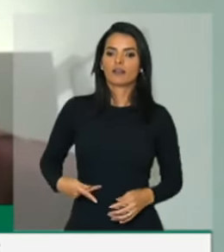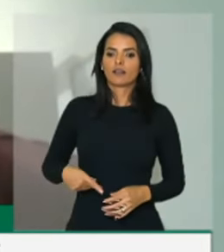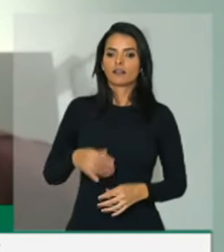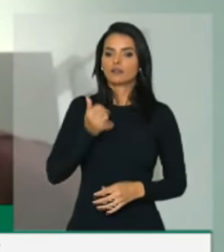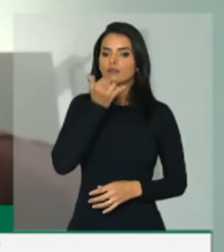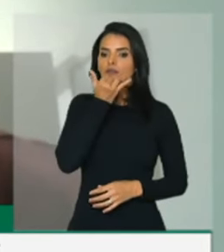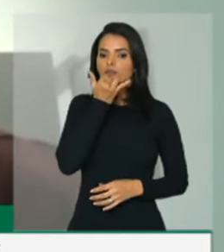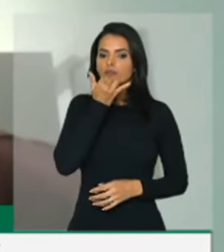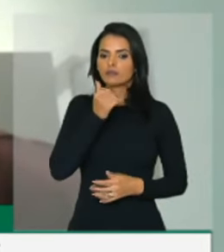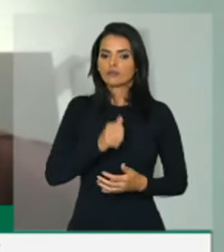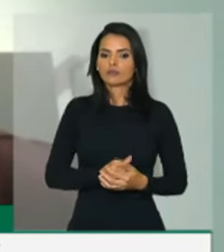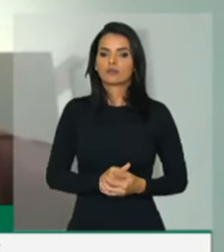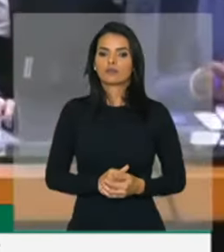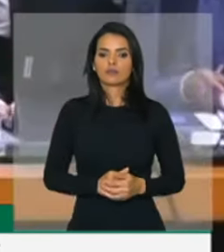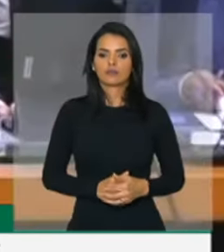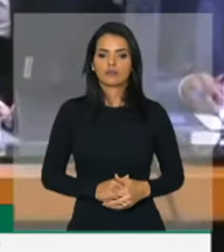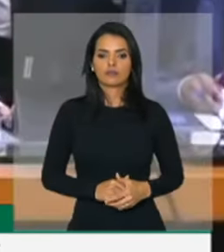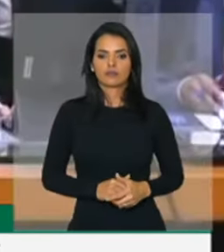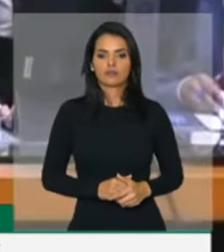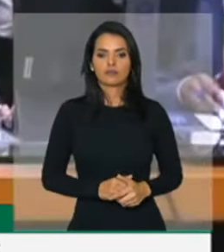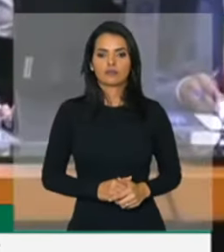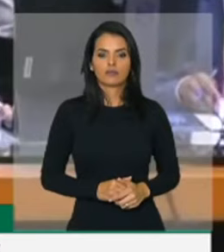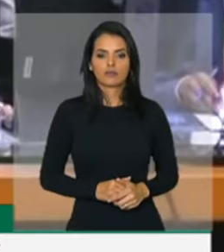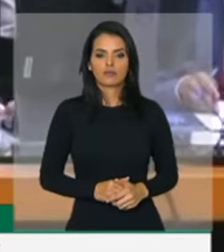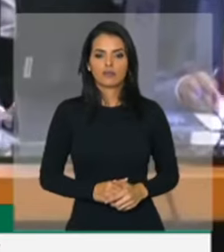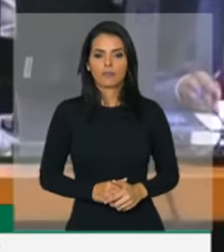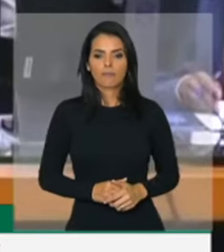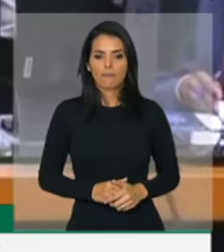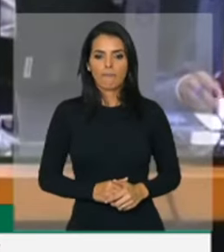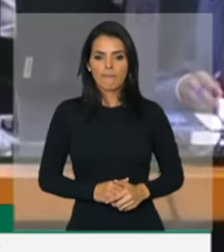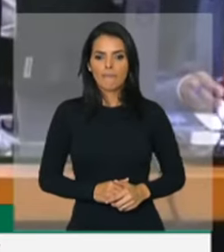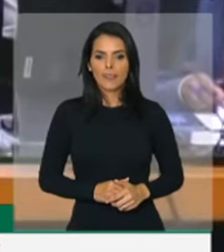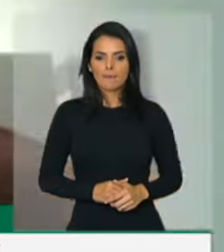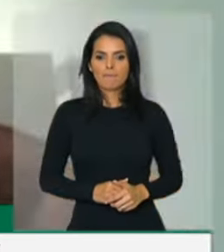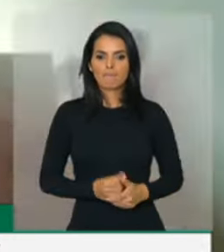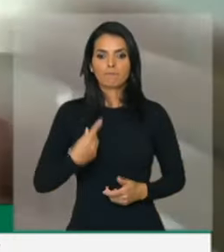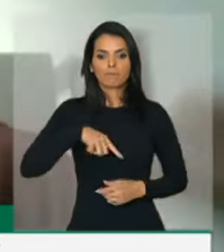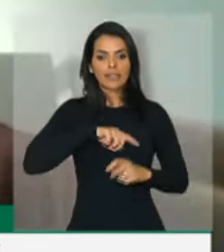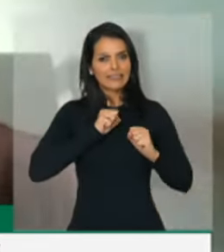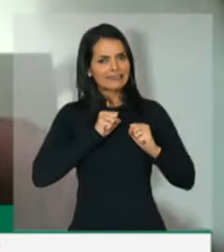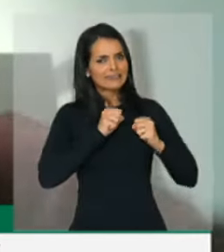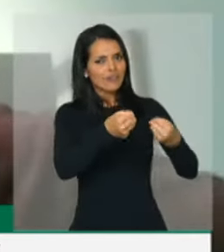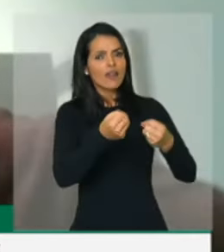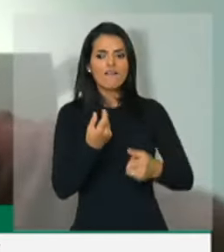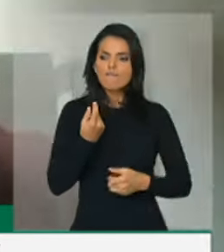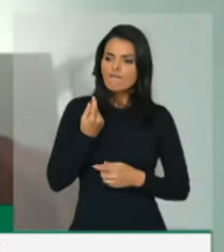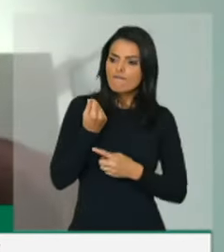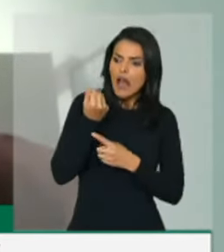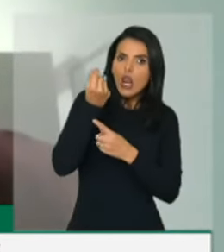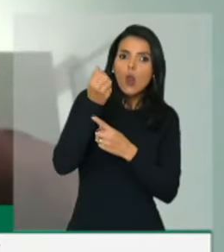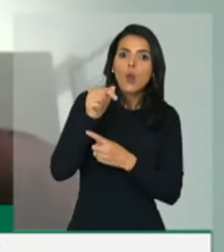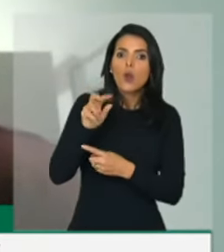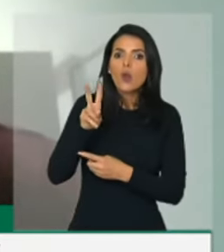PRESIDENTE, PARA CONCLUIR... NÓS ESTAMOS DEFENDENDO QUE O VALOR SEJA O VALOR APONTADO PELO MINISTÉRIO DA SAÚDE, FOI O VALOR MAIOR DO QUE A TABELA SUS, EXATAMENTE NA